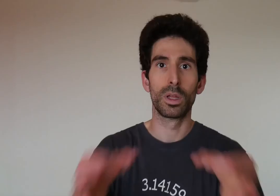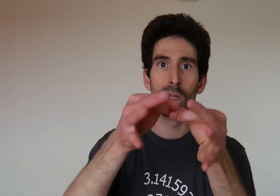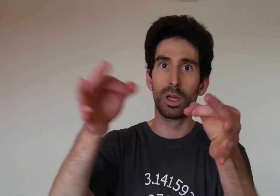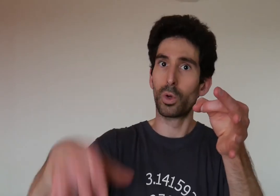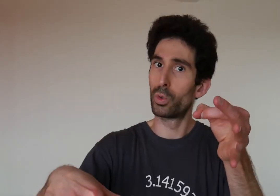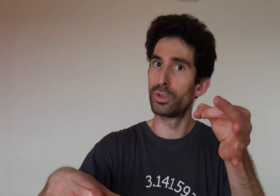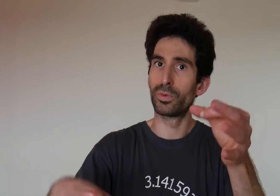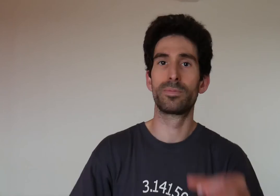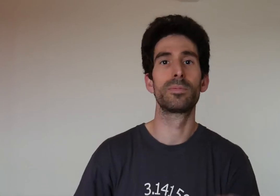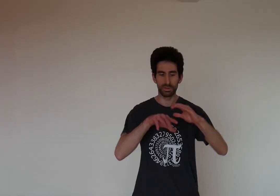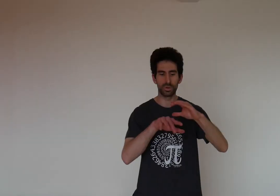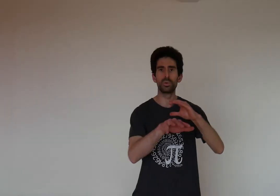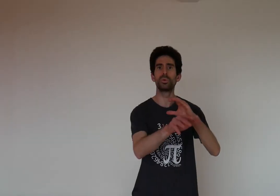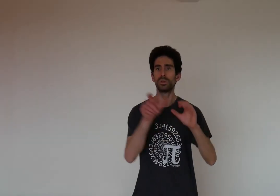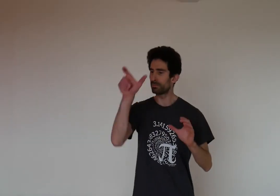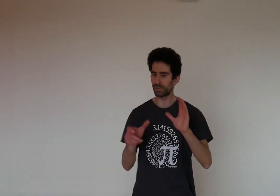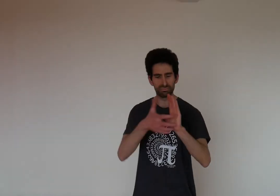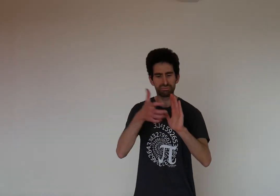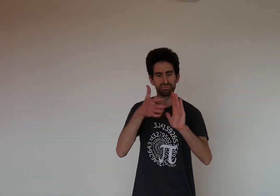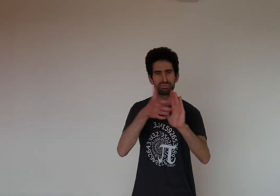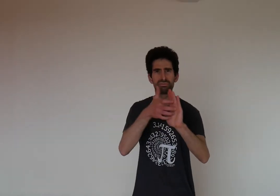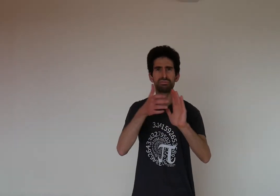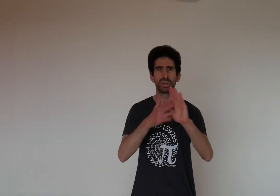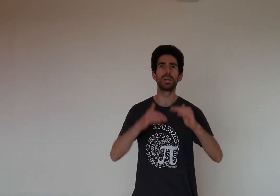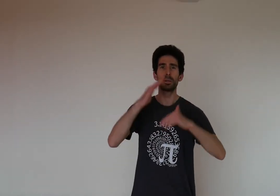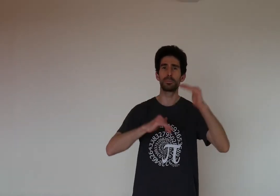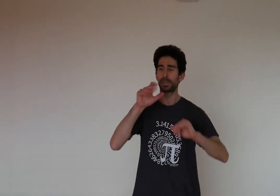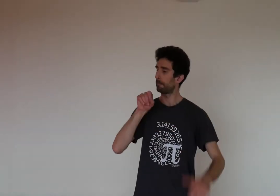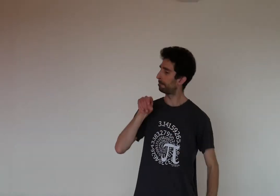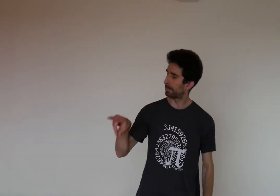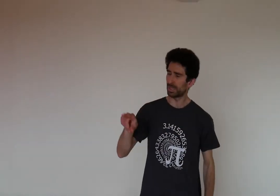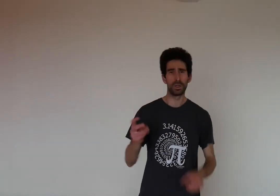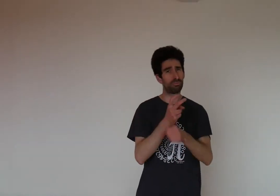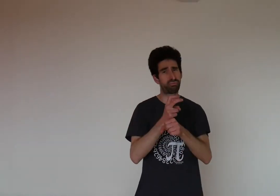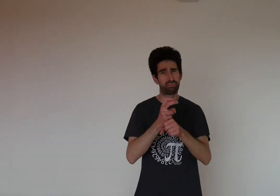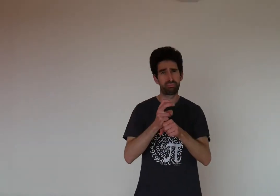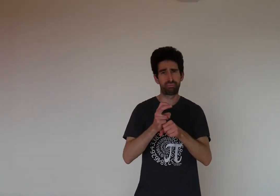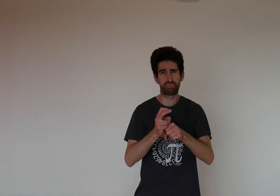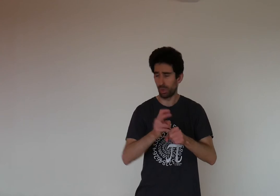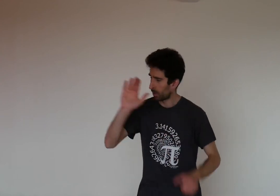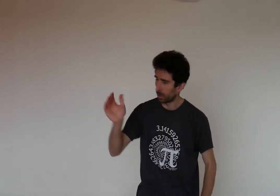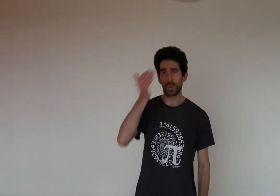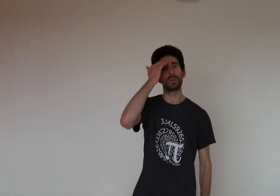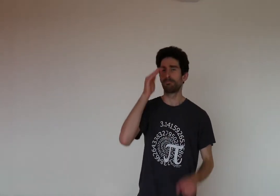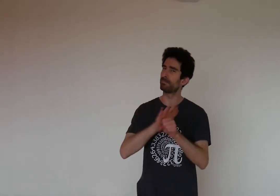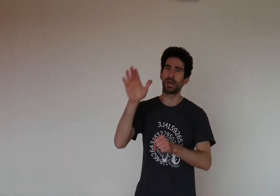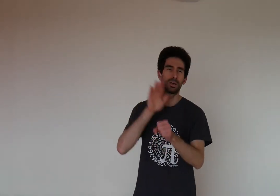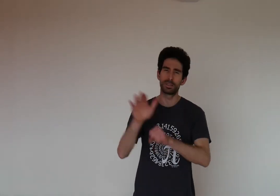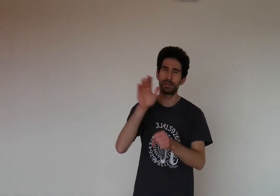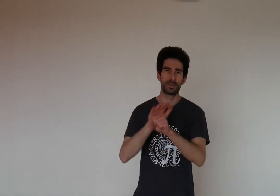En conclusion. Le métier des égoutiers est dangereux et pas assez reconnu.